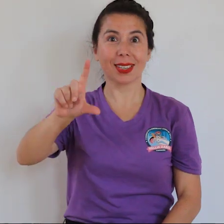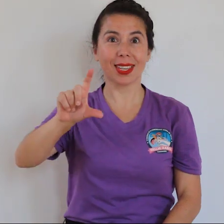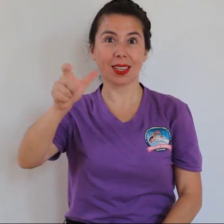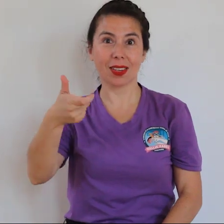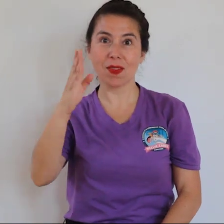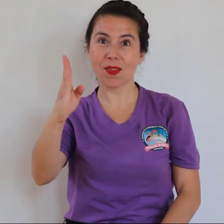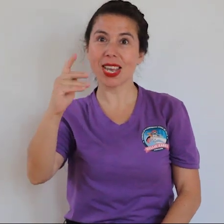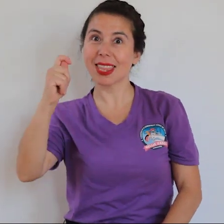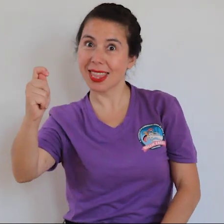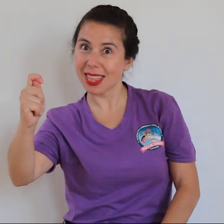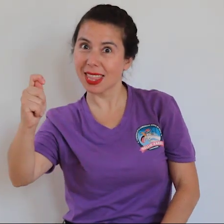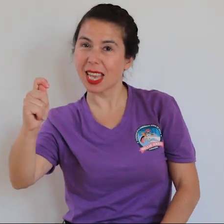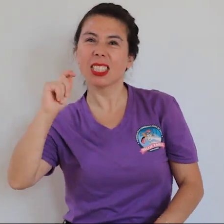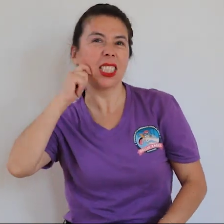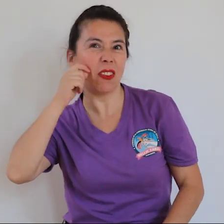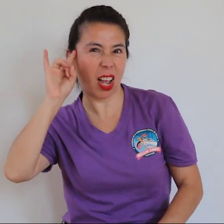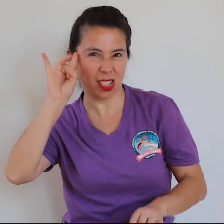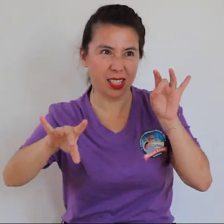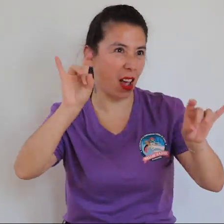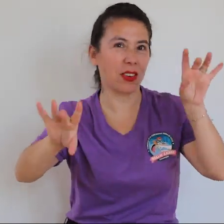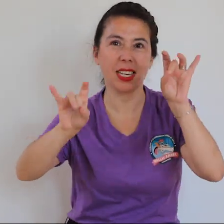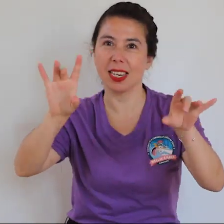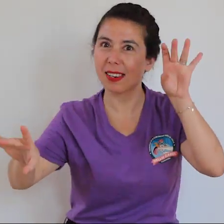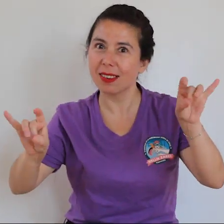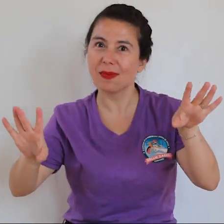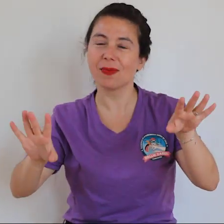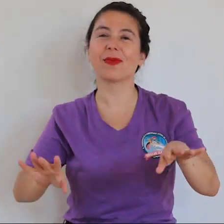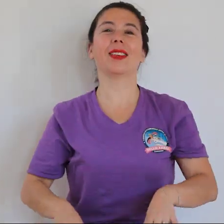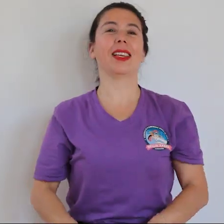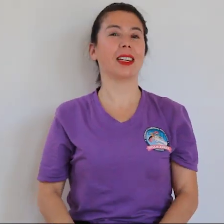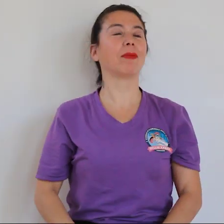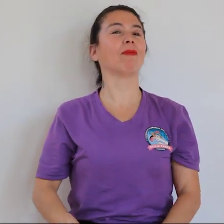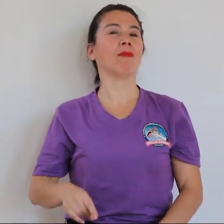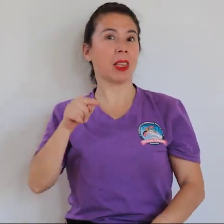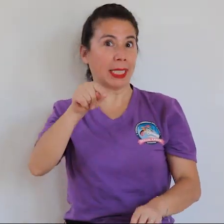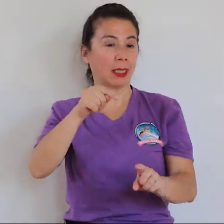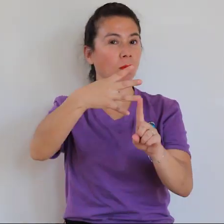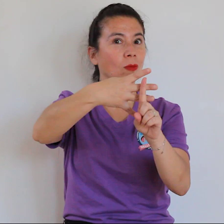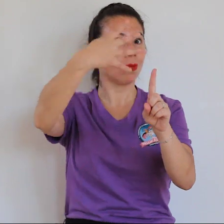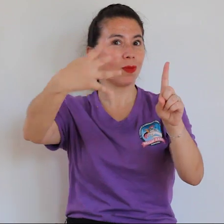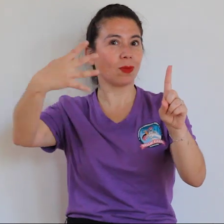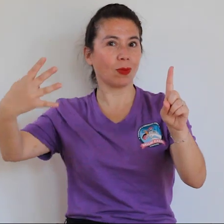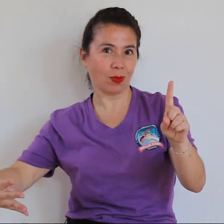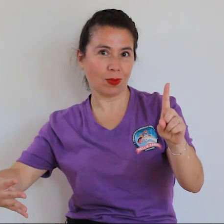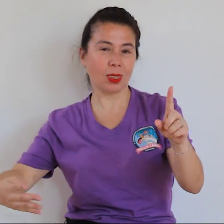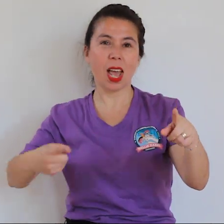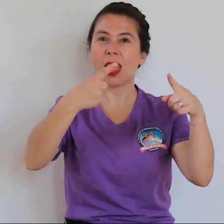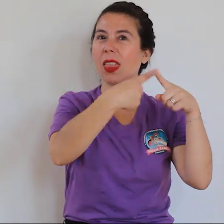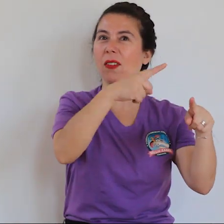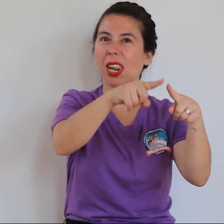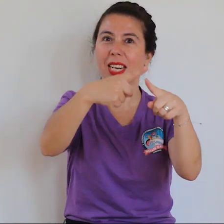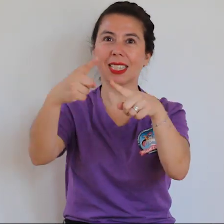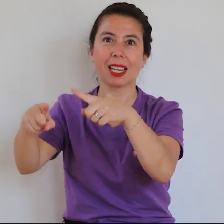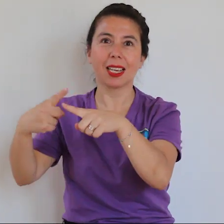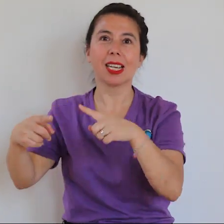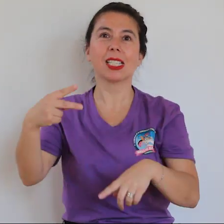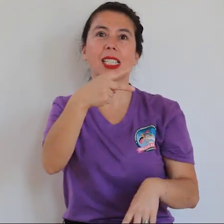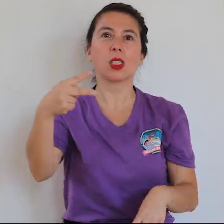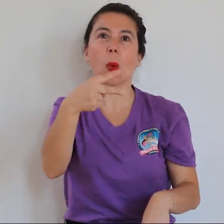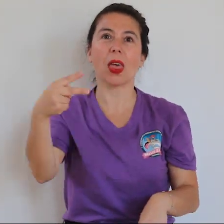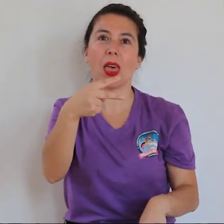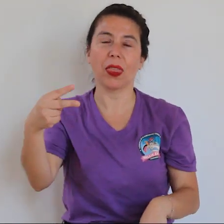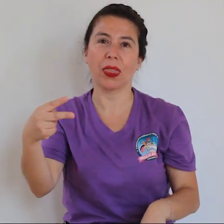¿Saben que significa LGBT? Son las siglas para describir una comunidad con una sexualidad diversa.